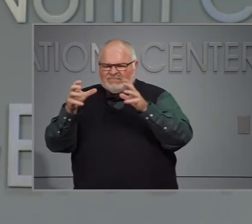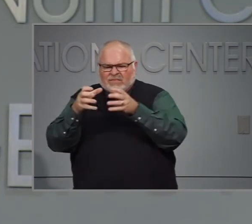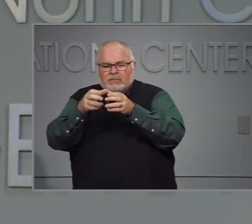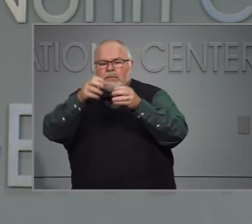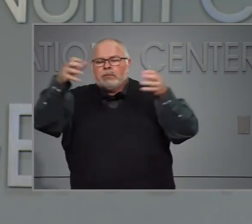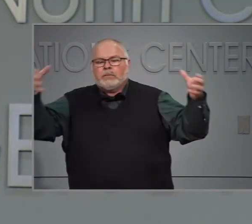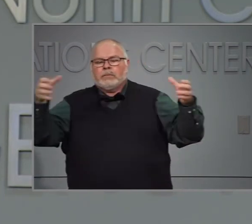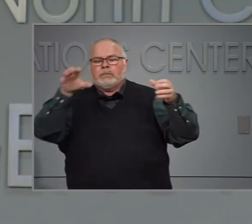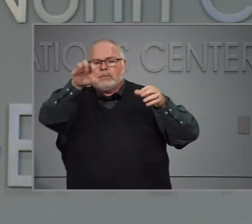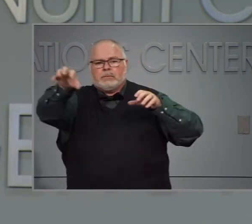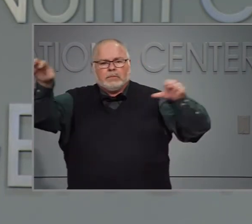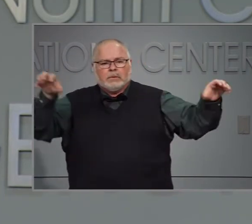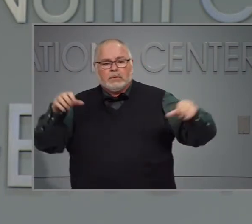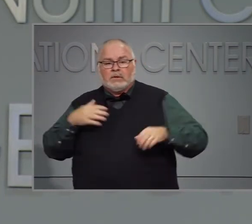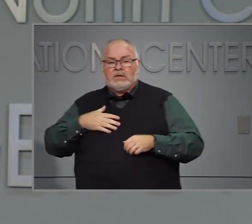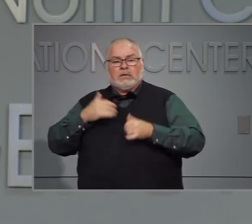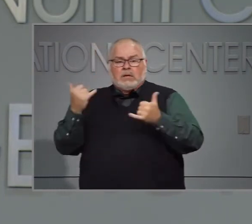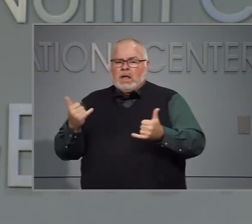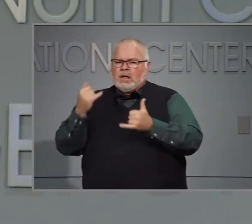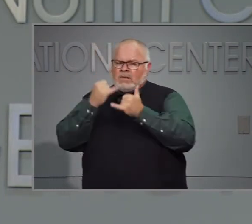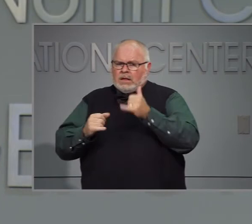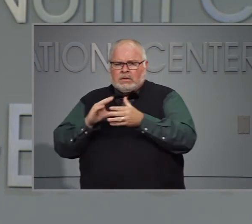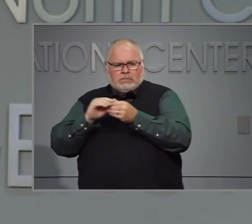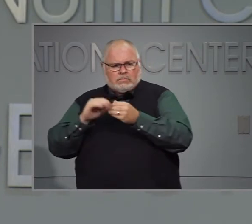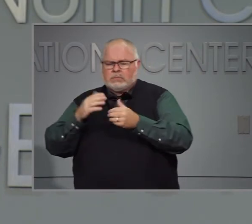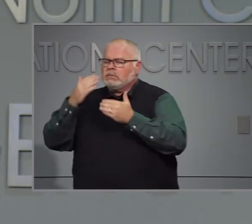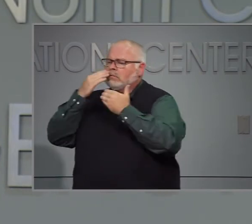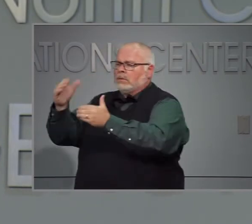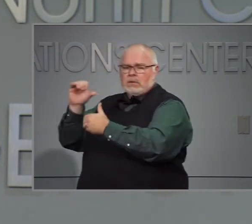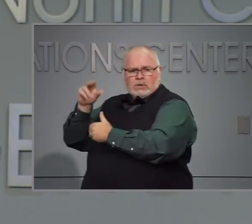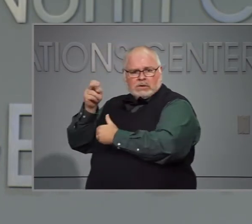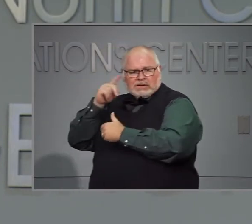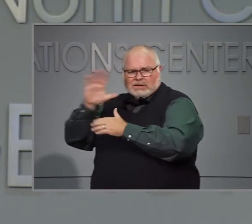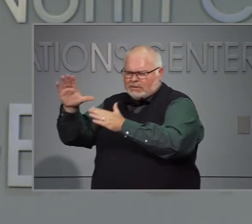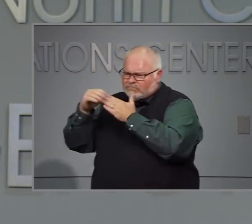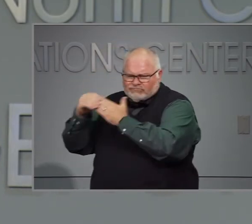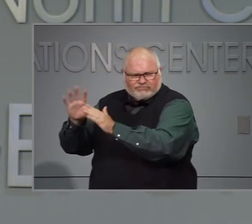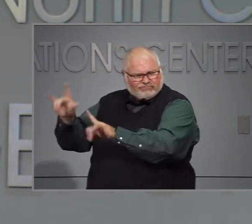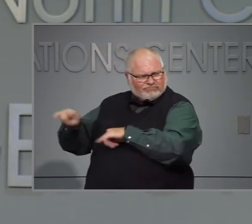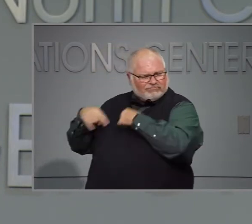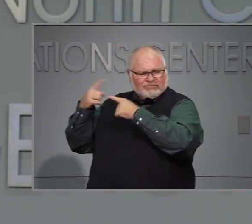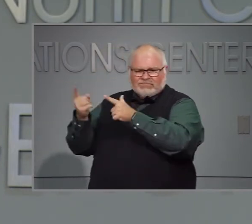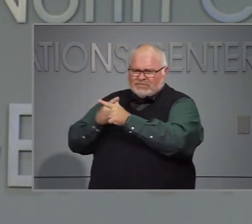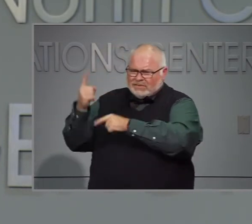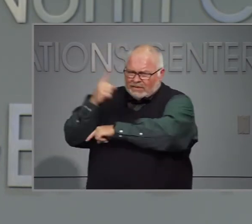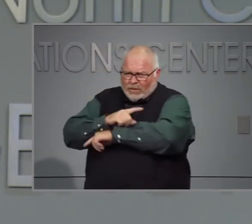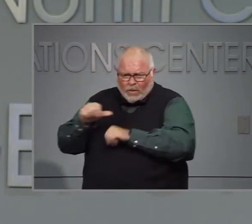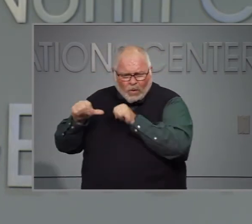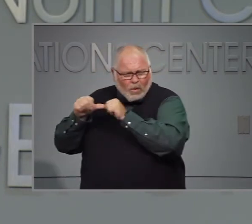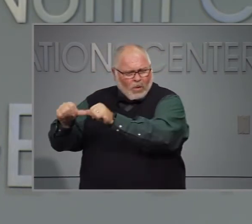gracias, Ana secretaria cubren Tour su liderazgo increíble continuó desde el primer día de